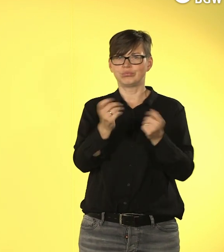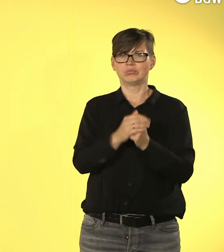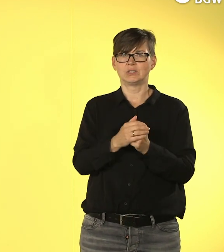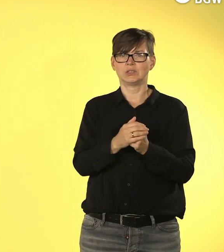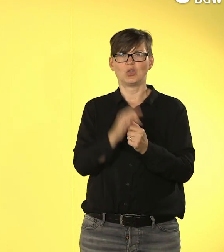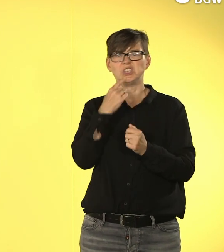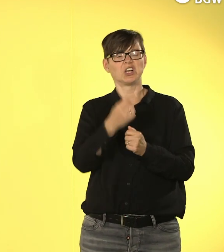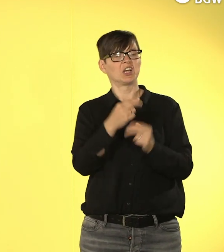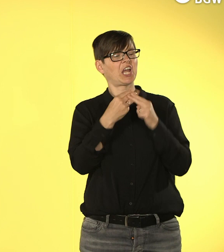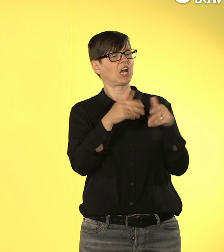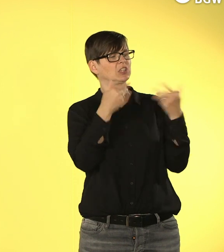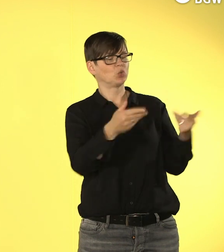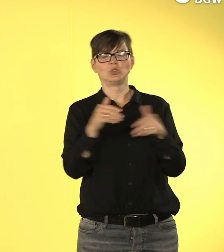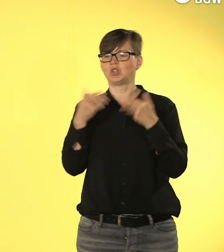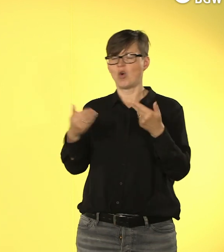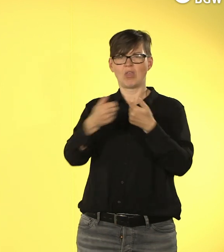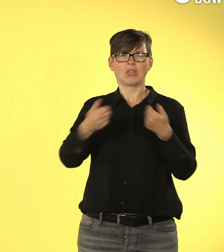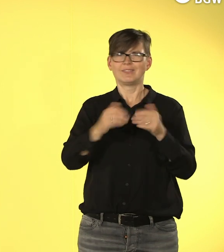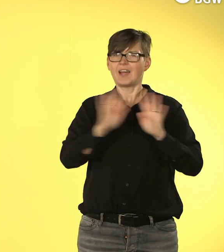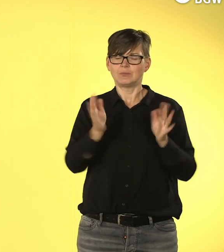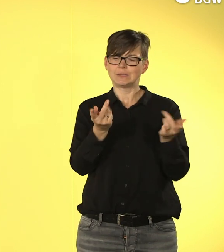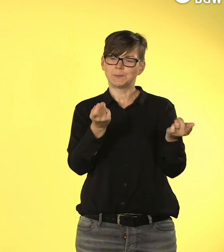Und das in den Alltag rüberzubringen,